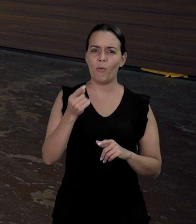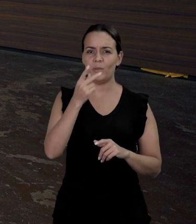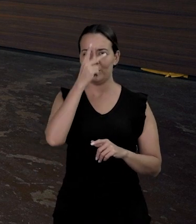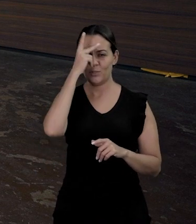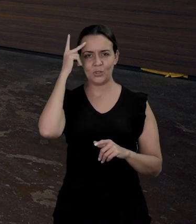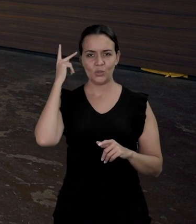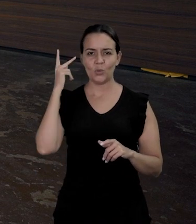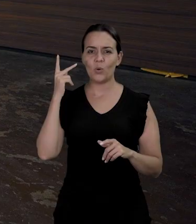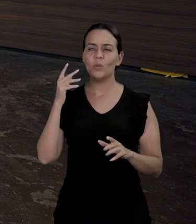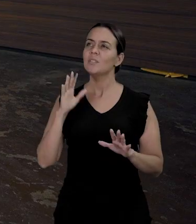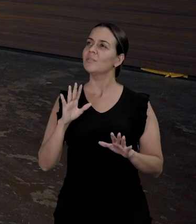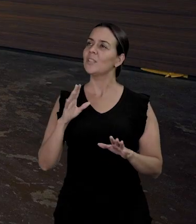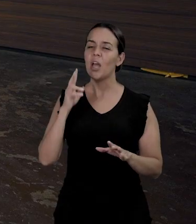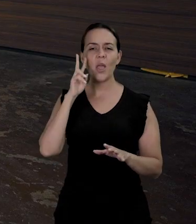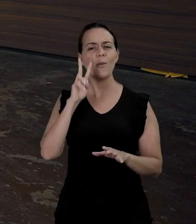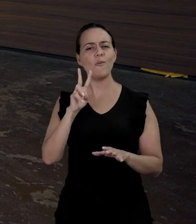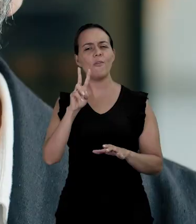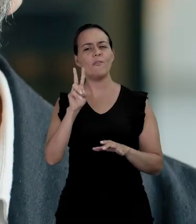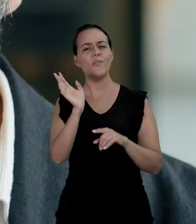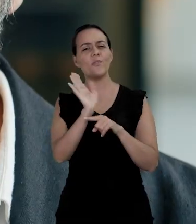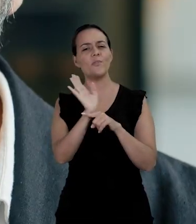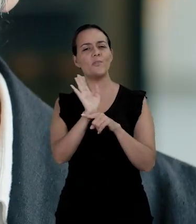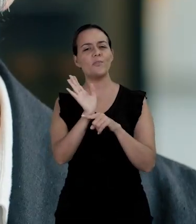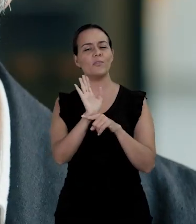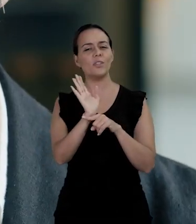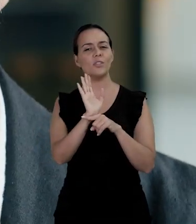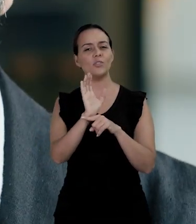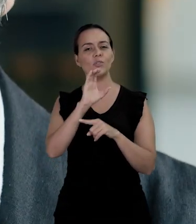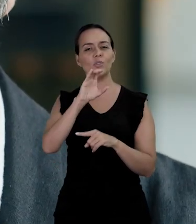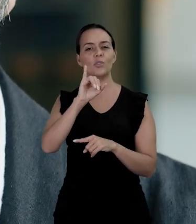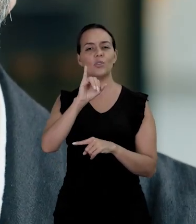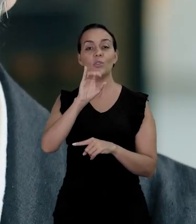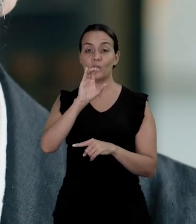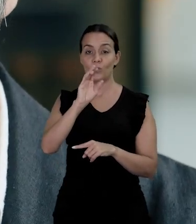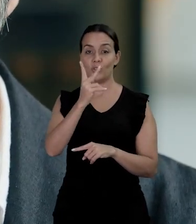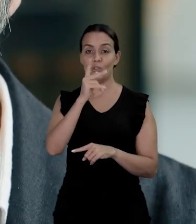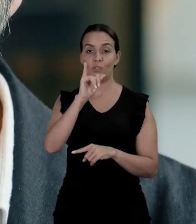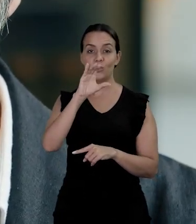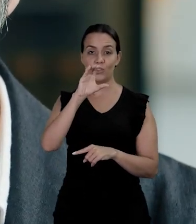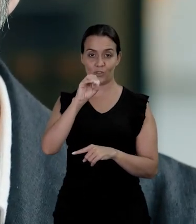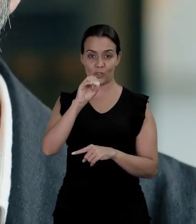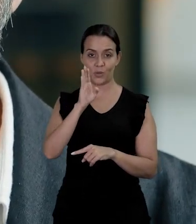tem muitos anos isso, do Chico Buarque, vendo os tweets de hater dele.